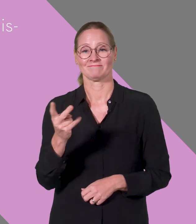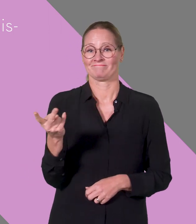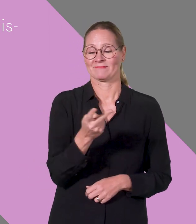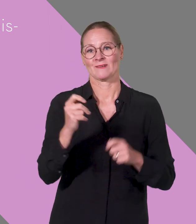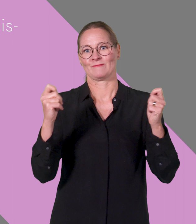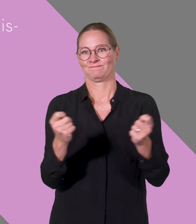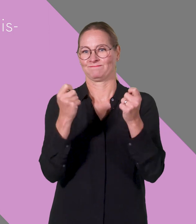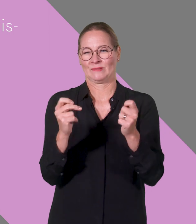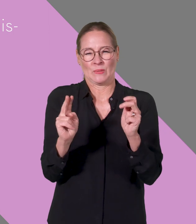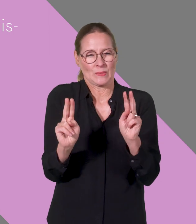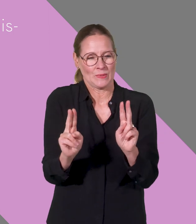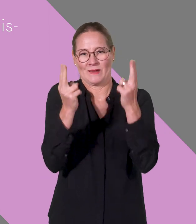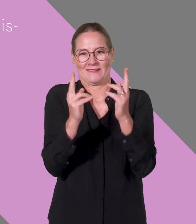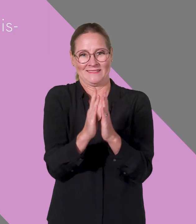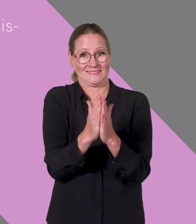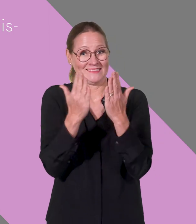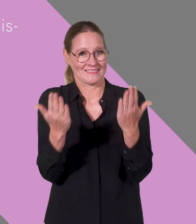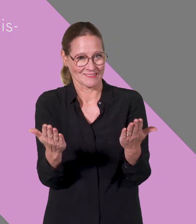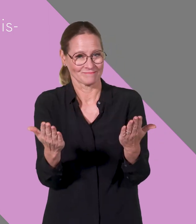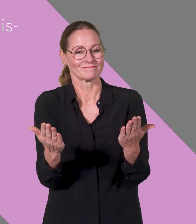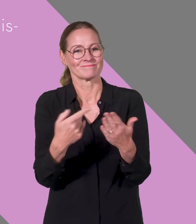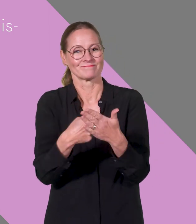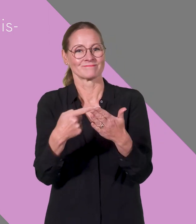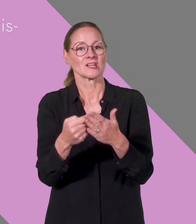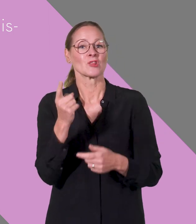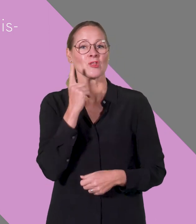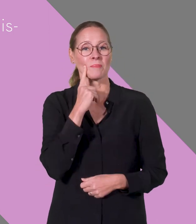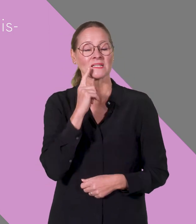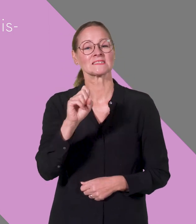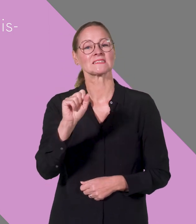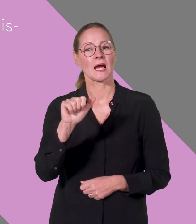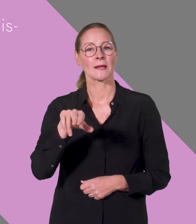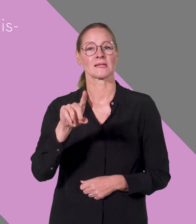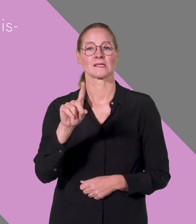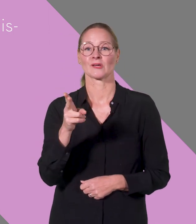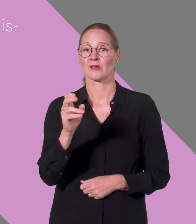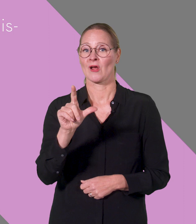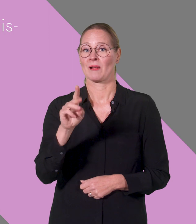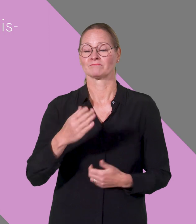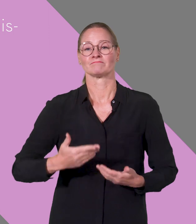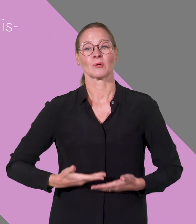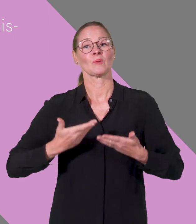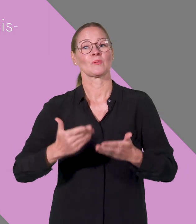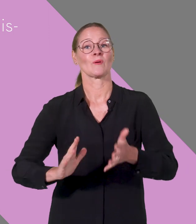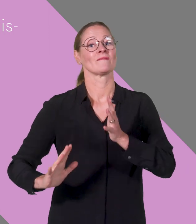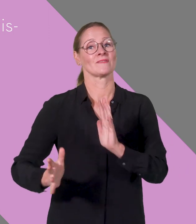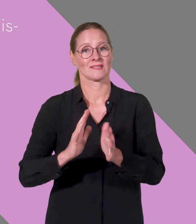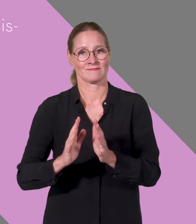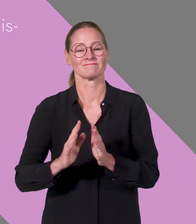juhlistivat uunituoretta kirjaansa Thomas Sandholm – Syntynyt viittomaan -